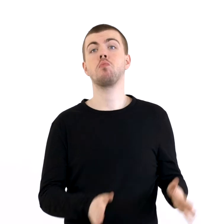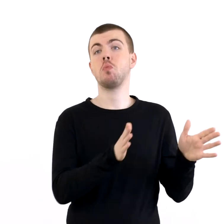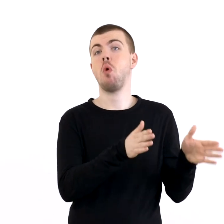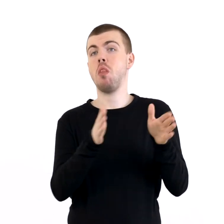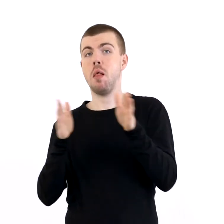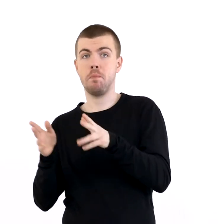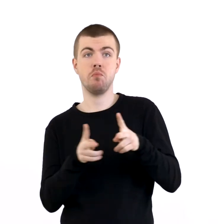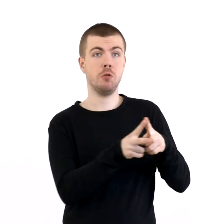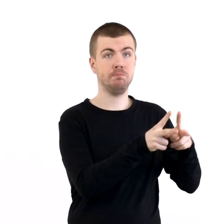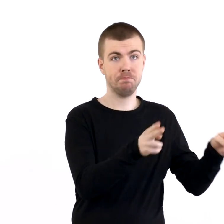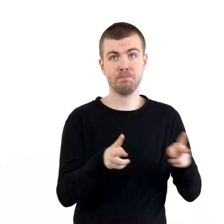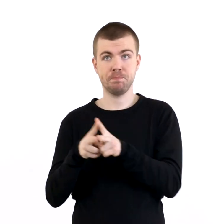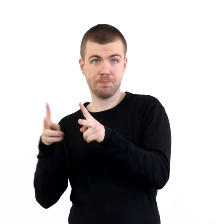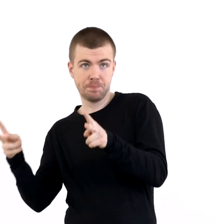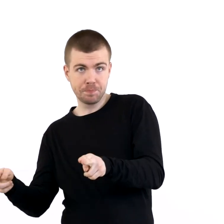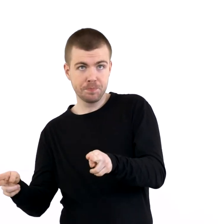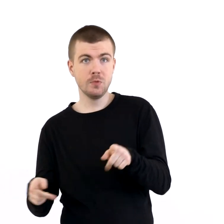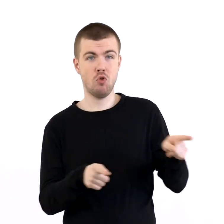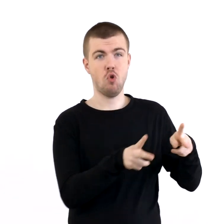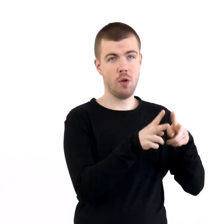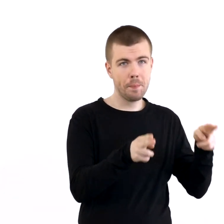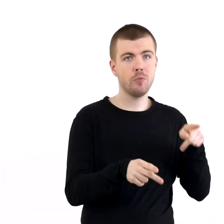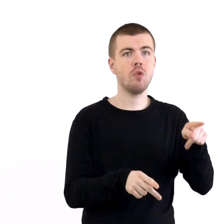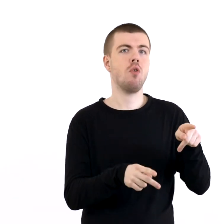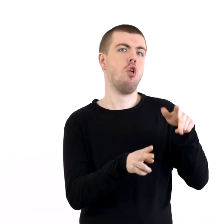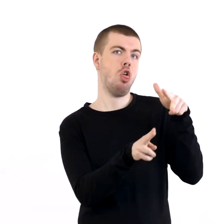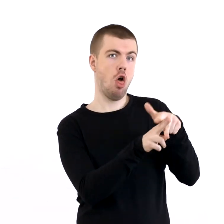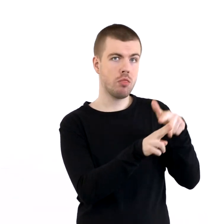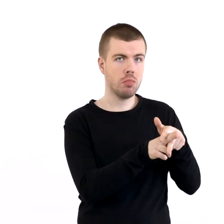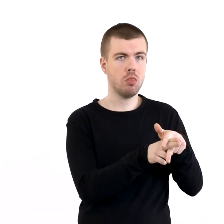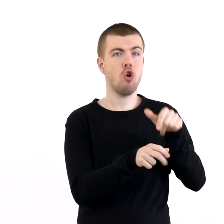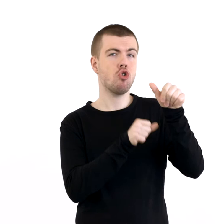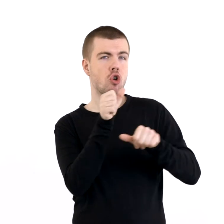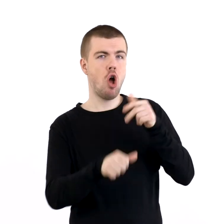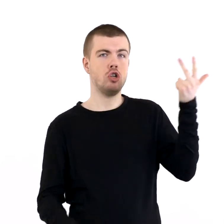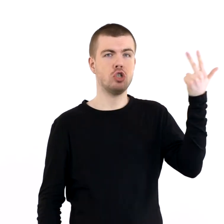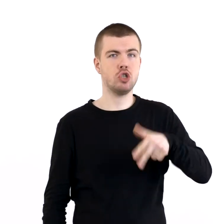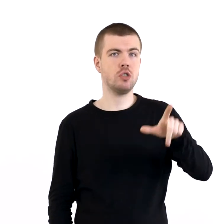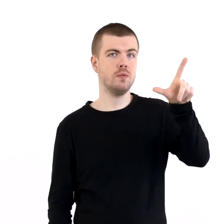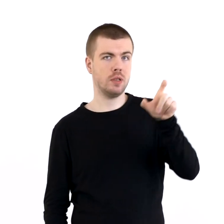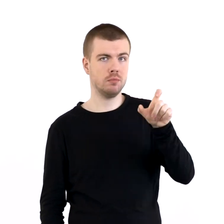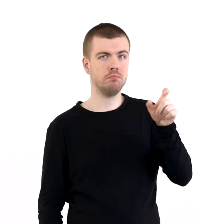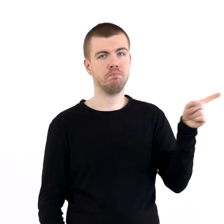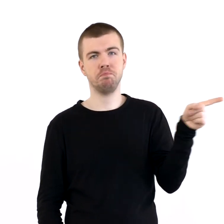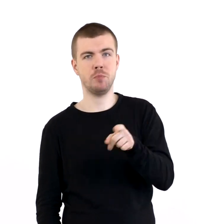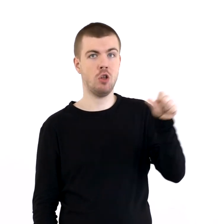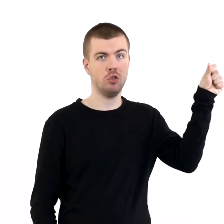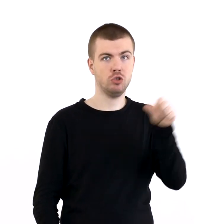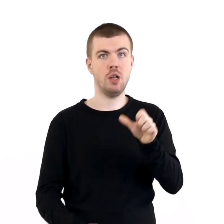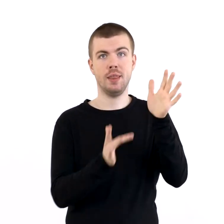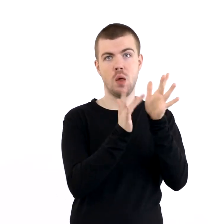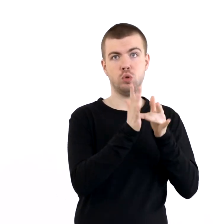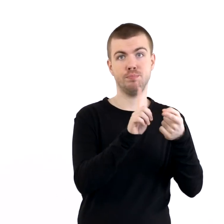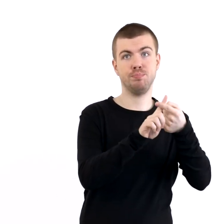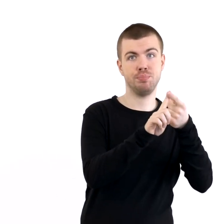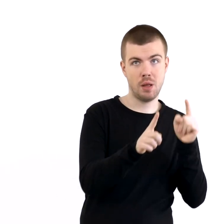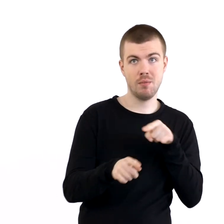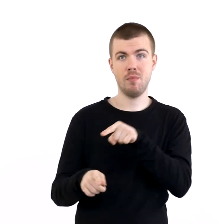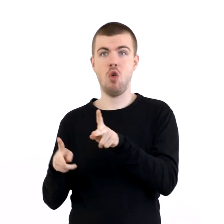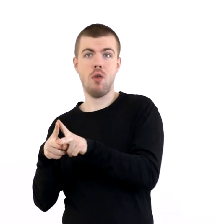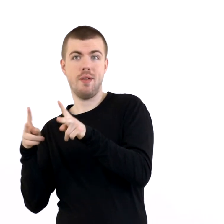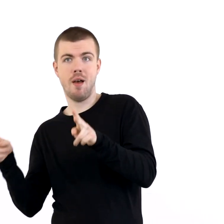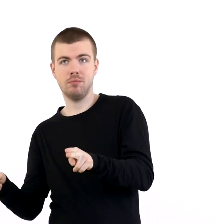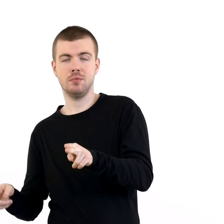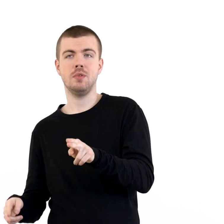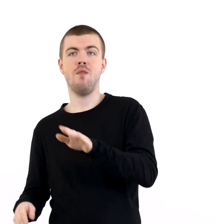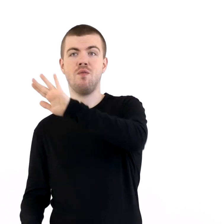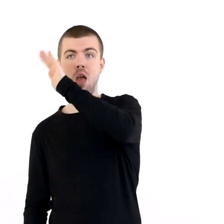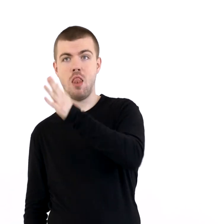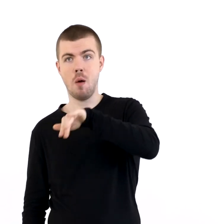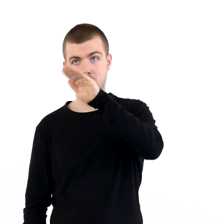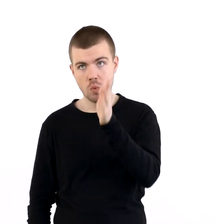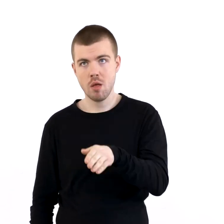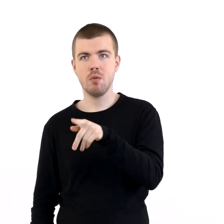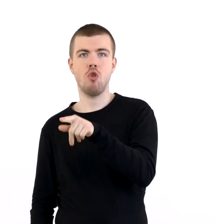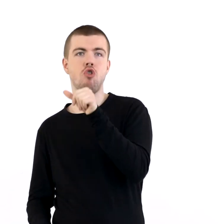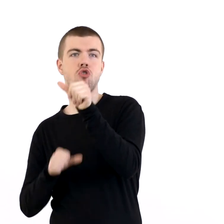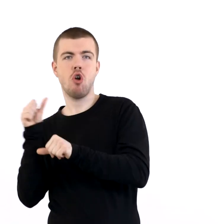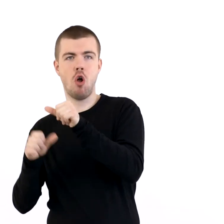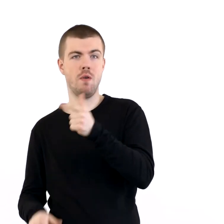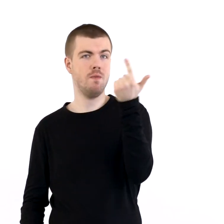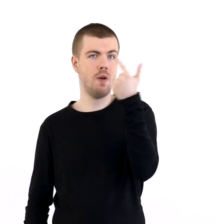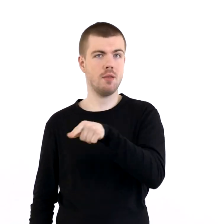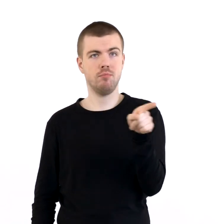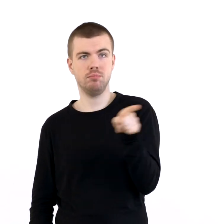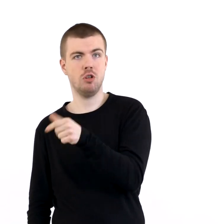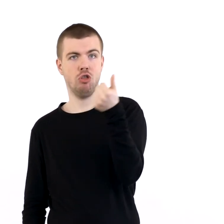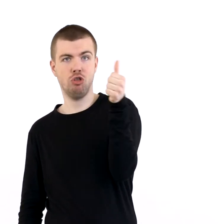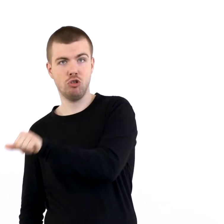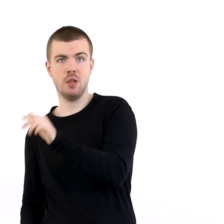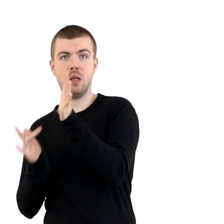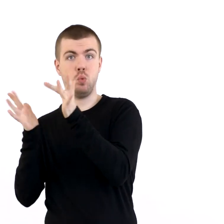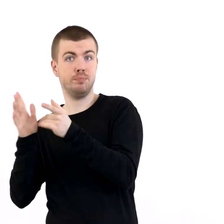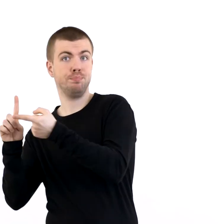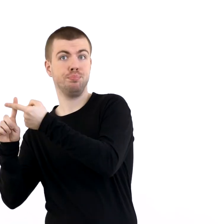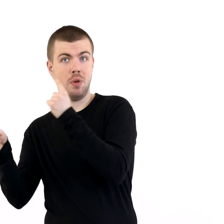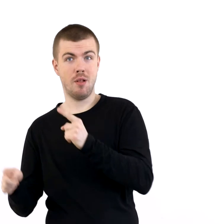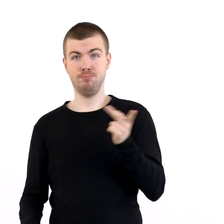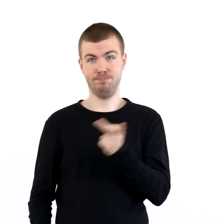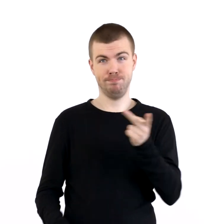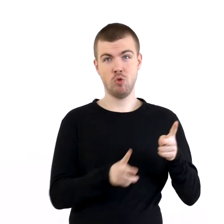Kolejne okresy to tzw. okres koni (3200 – 1000 p.n.e.) oraz okres wielbłądów (2000 – 1000 p.n.e.).